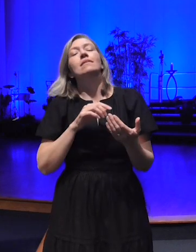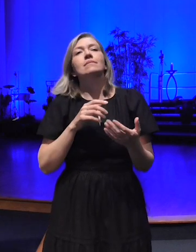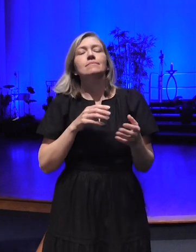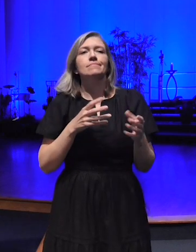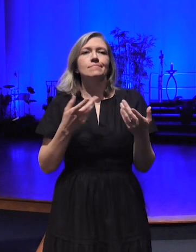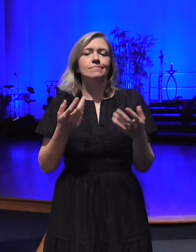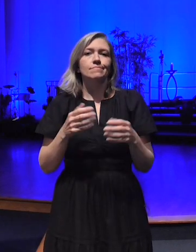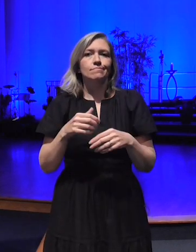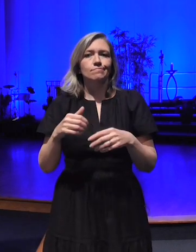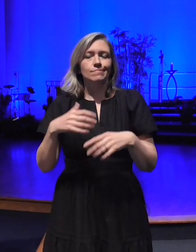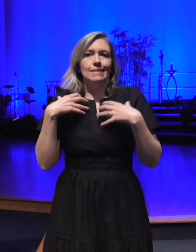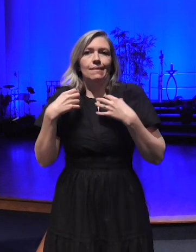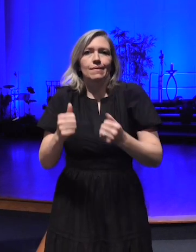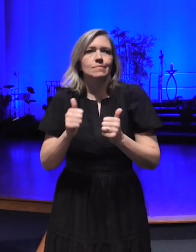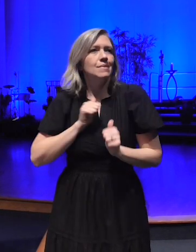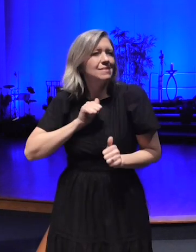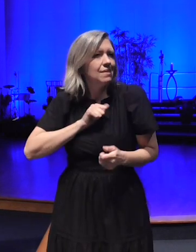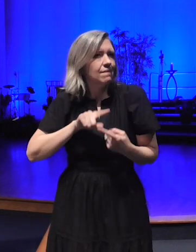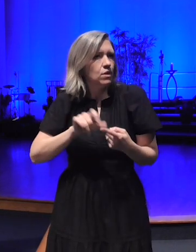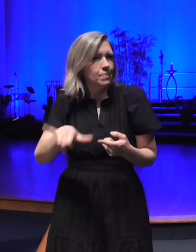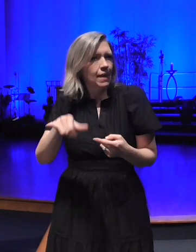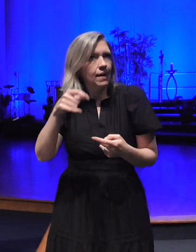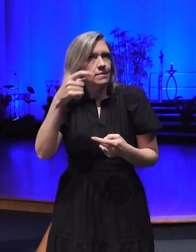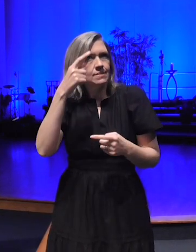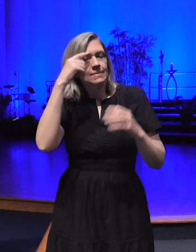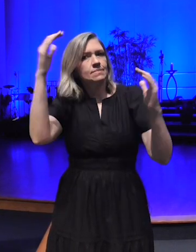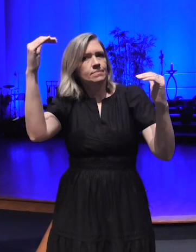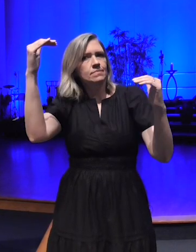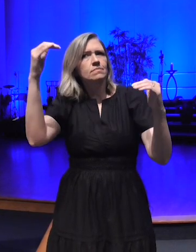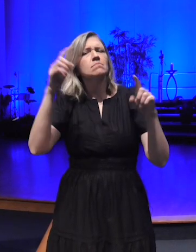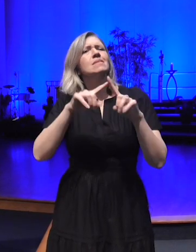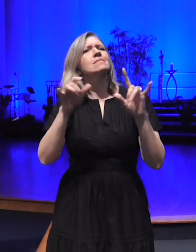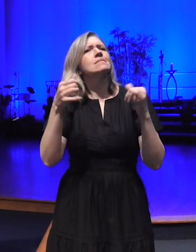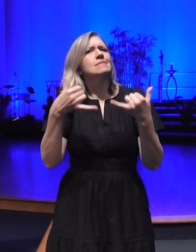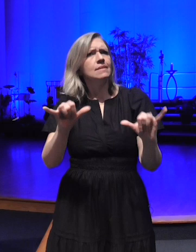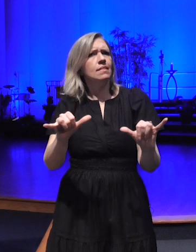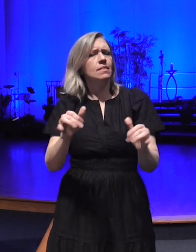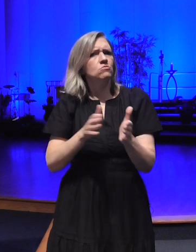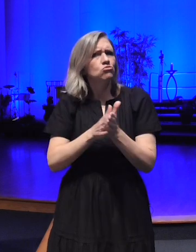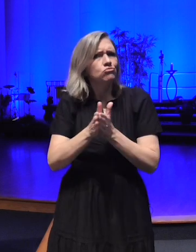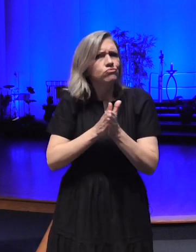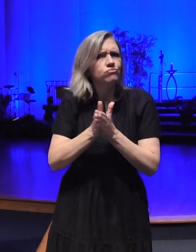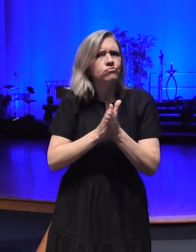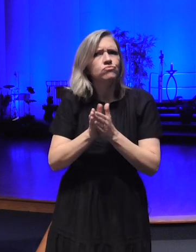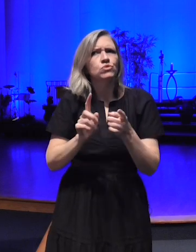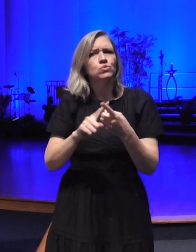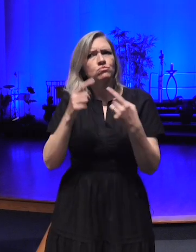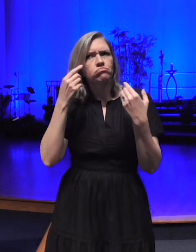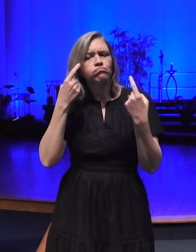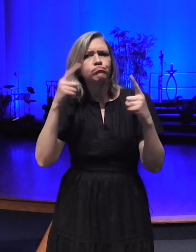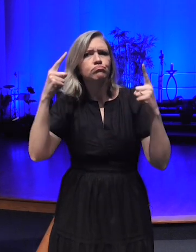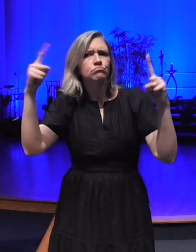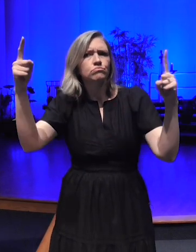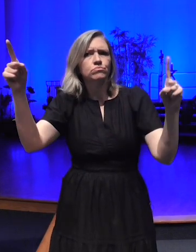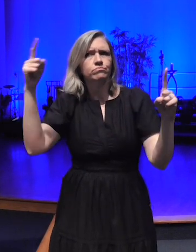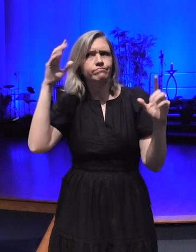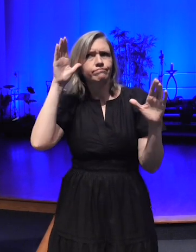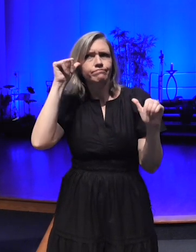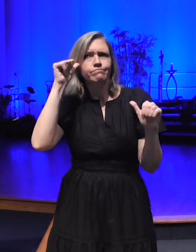aún así estaba muy motivado para lograrlo y comencé a darme cuenta de que se trataba